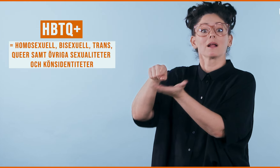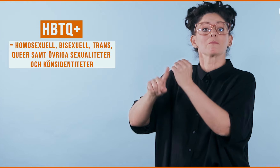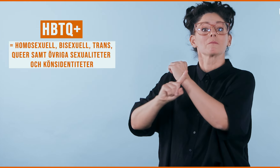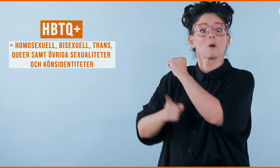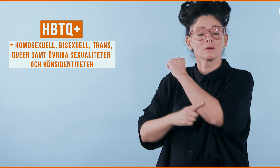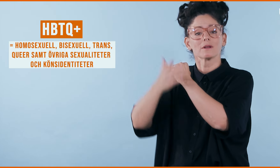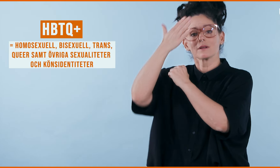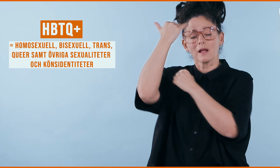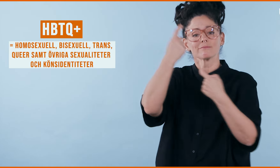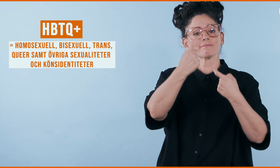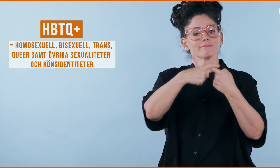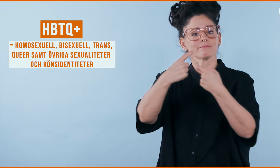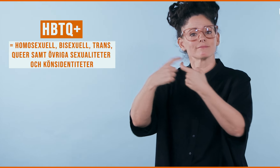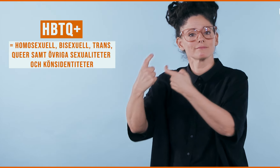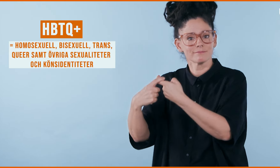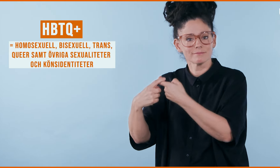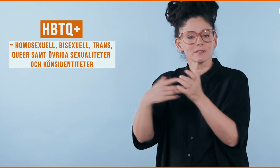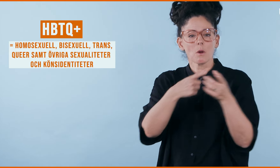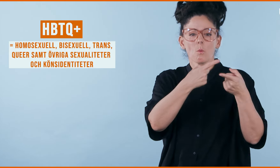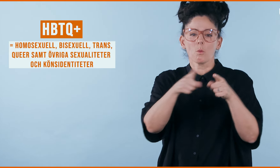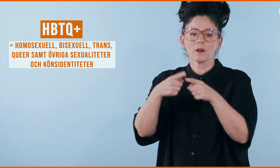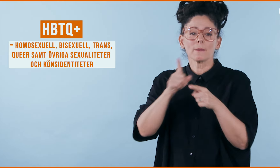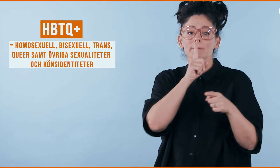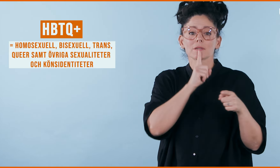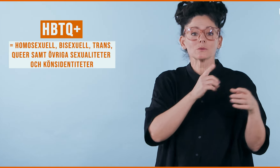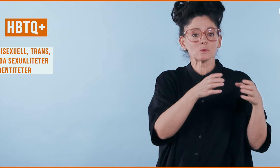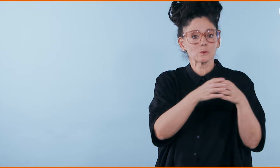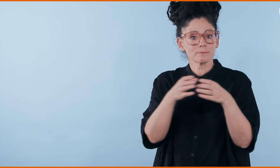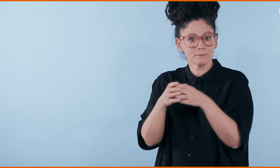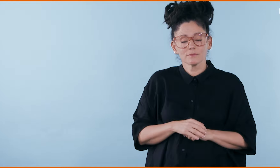Den kan appliceras på olika minoritetsgrupper.